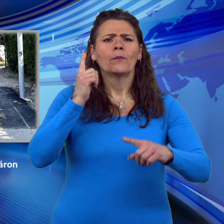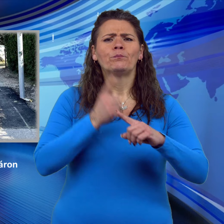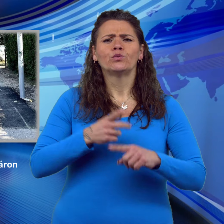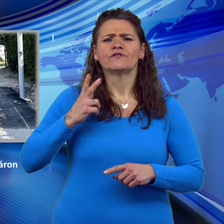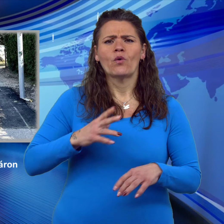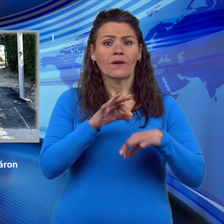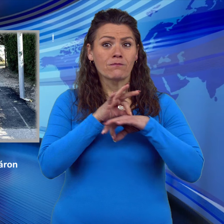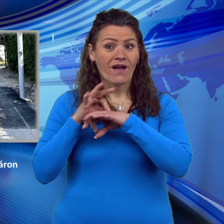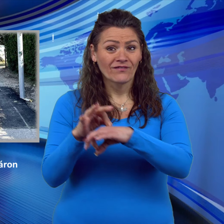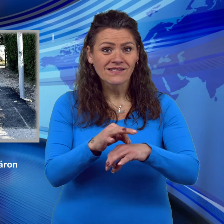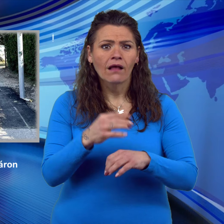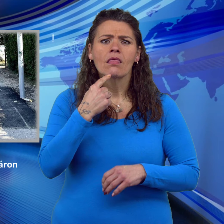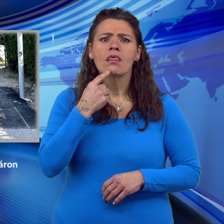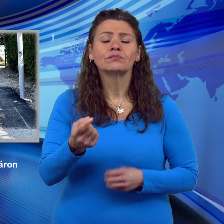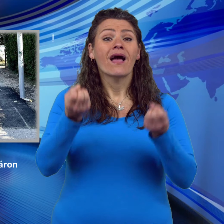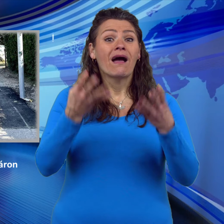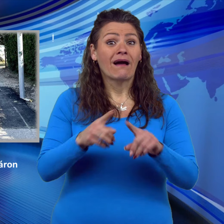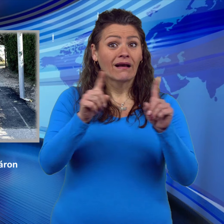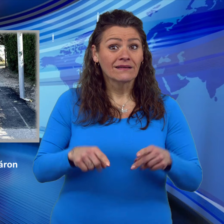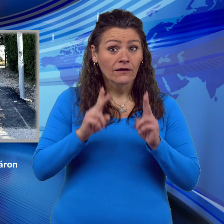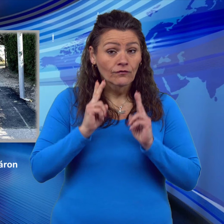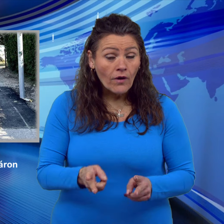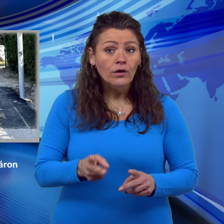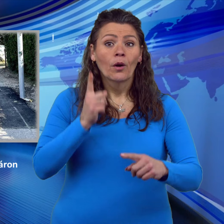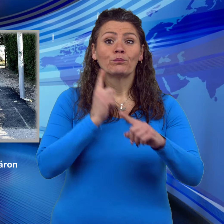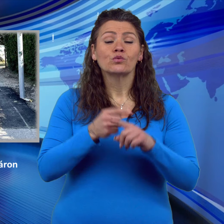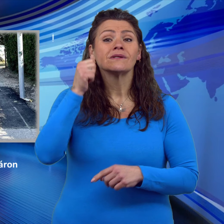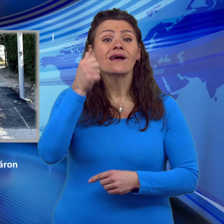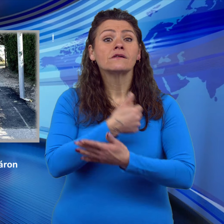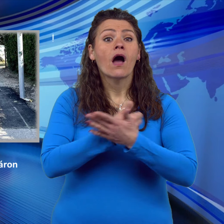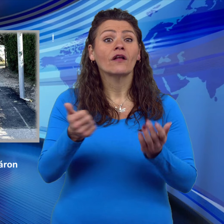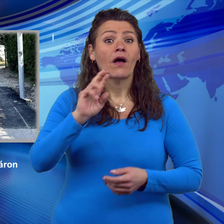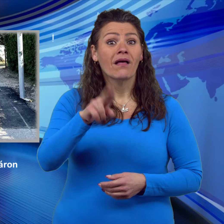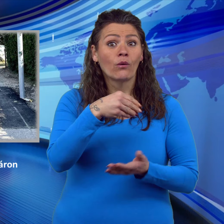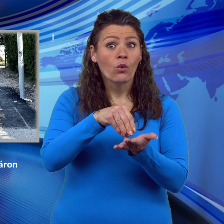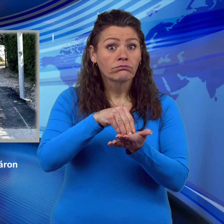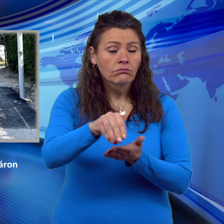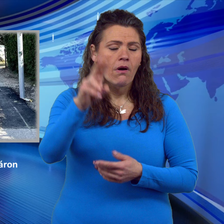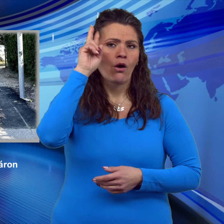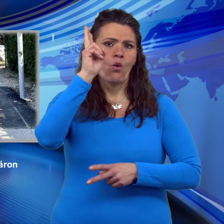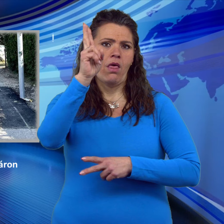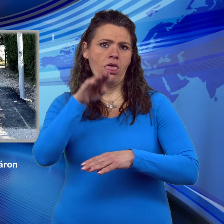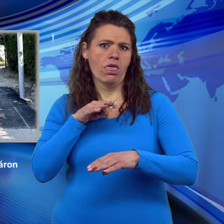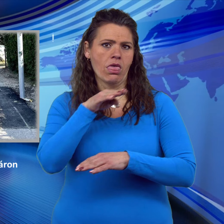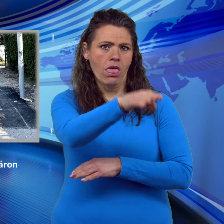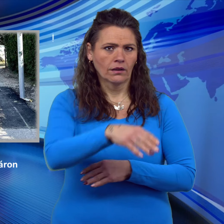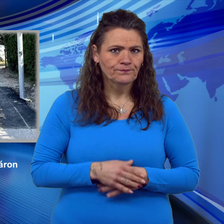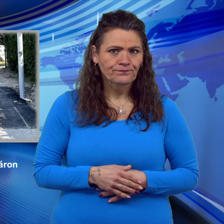Csak megfelelő feltételek teljesítése és 160 euró megfizetése után adna engedélyt az áthajtásra.